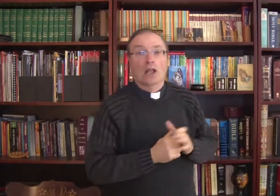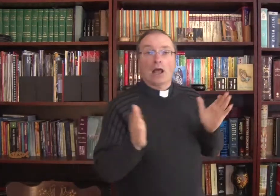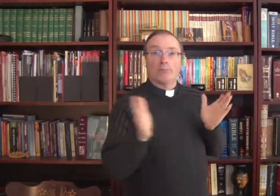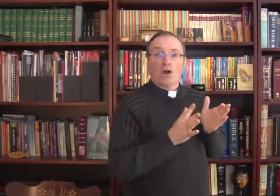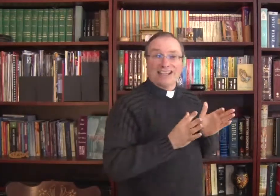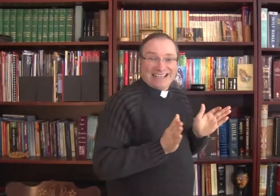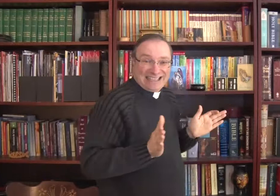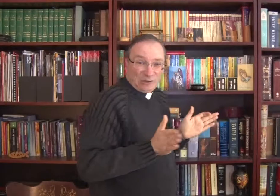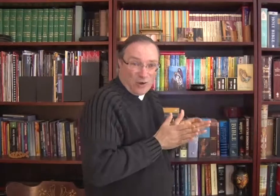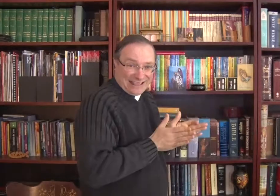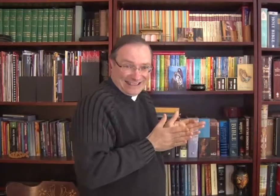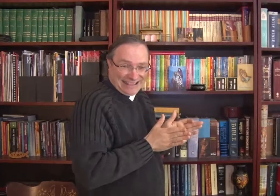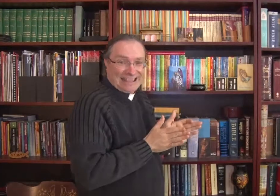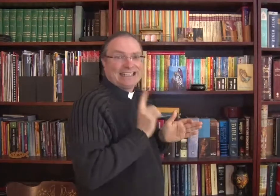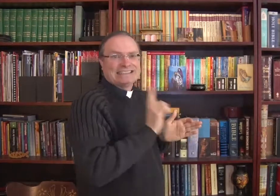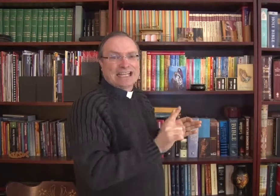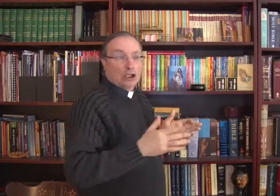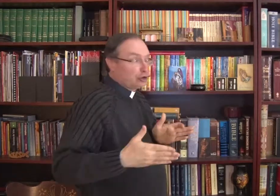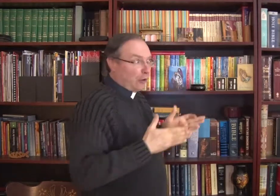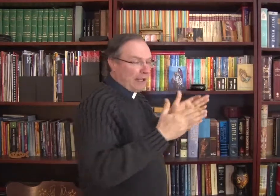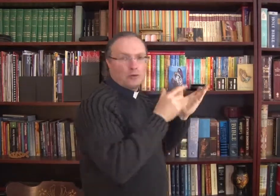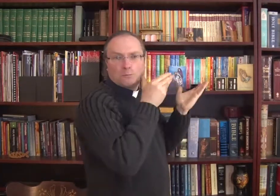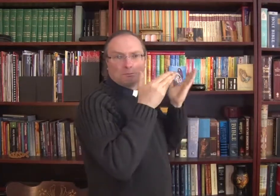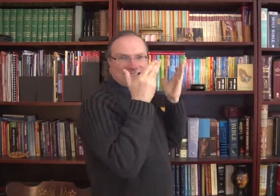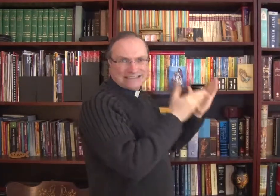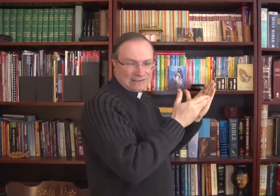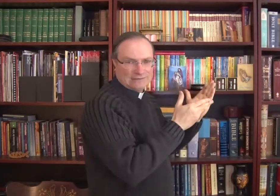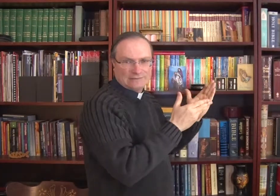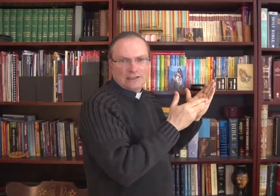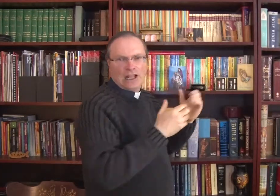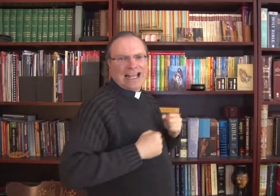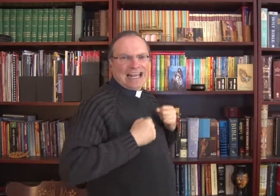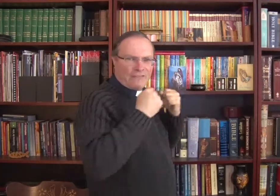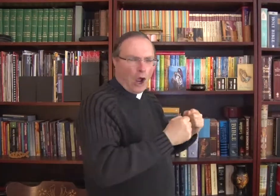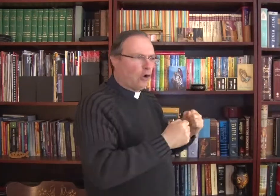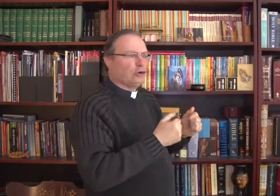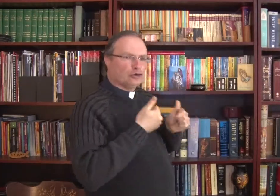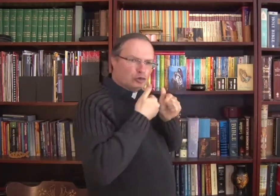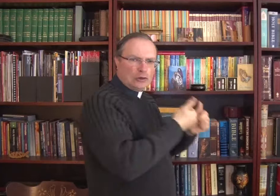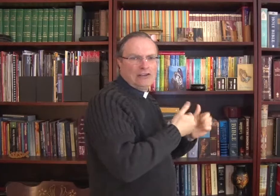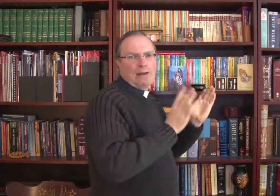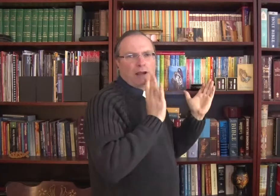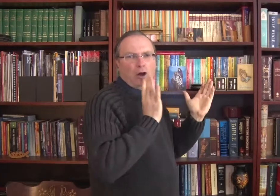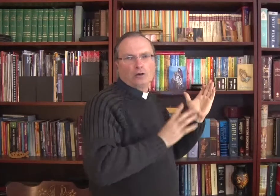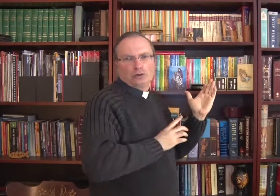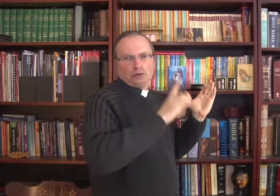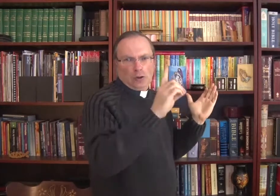La porte étroite c’est le chemin de l’obéissance, de l’effort de suivre la Parole de Dieu,